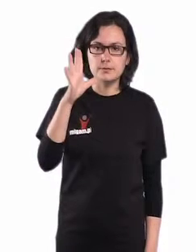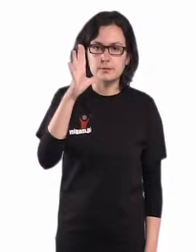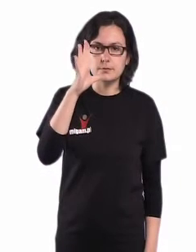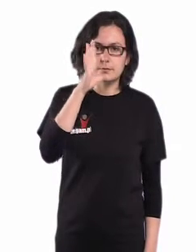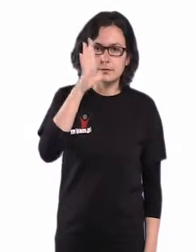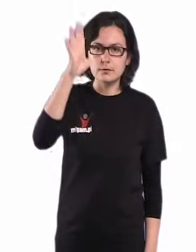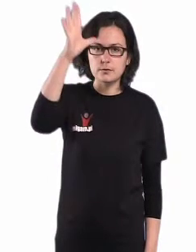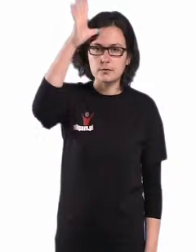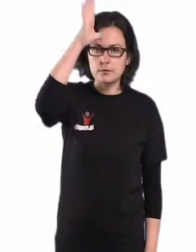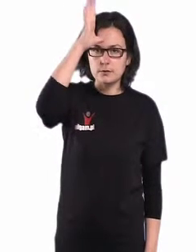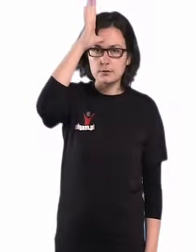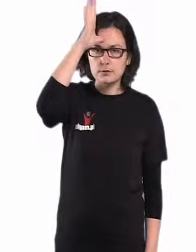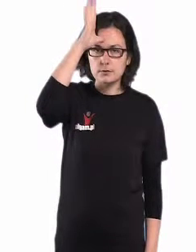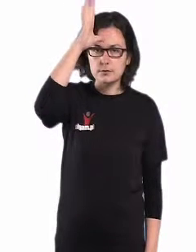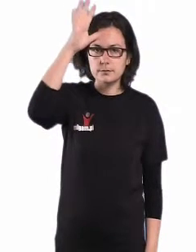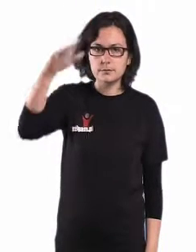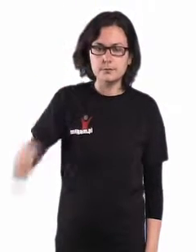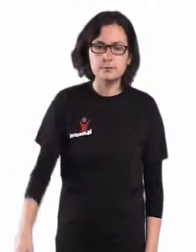Parents